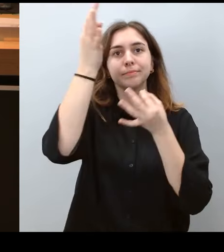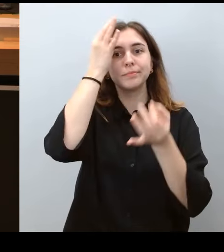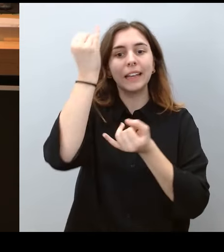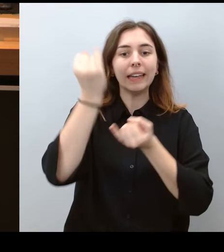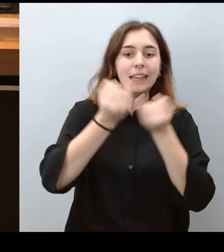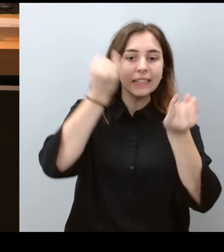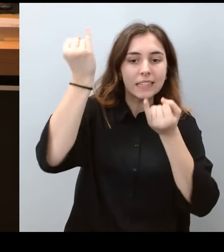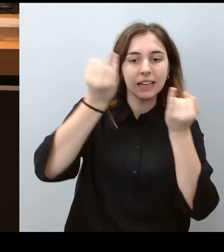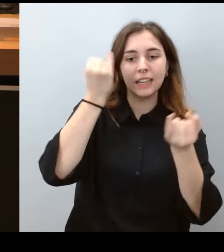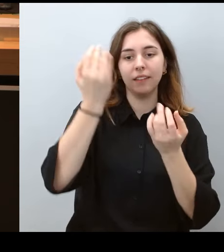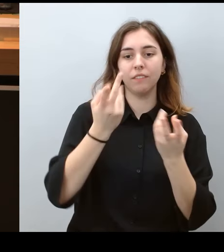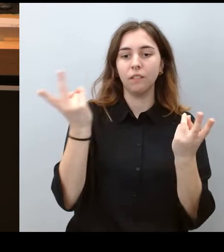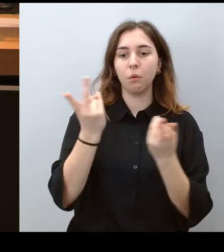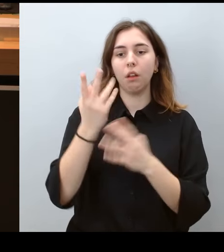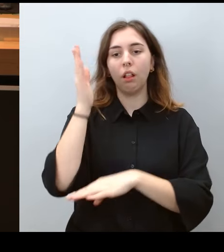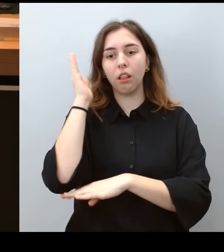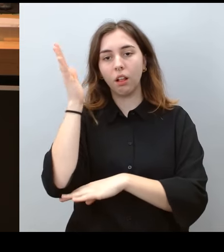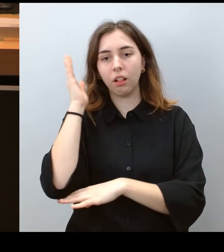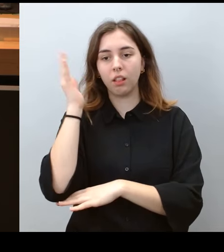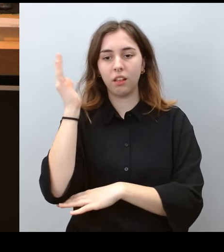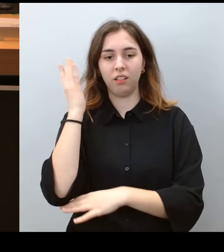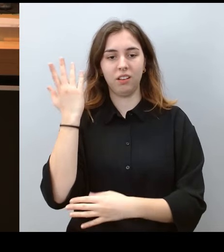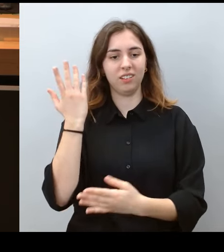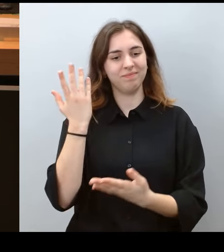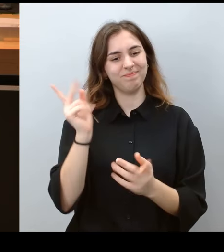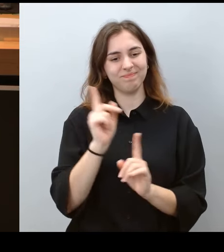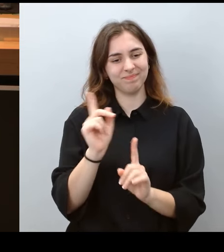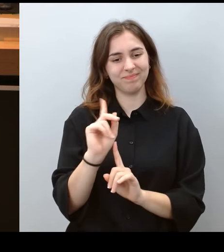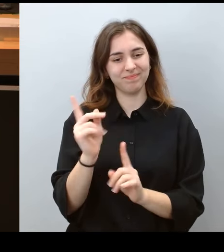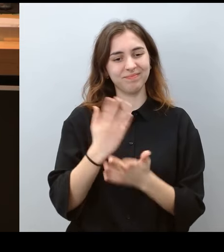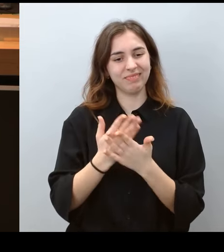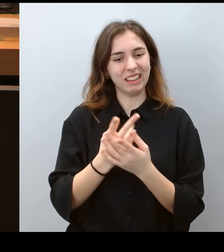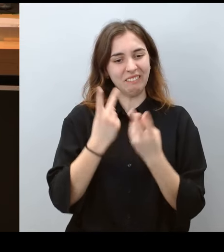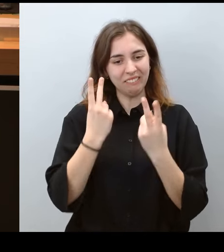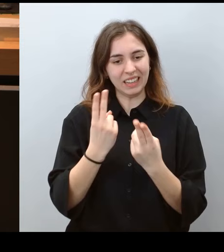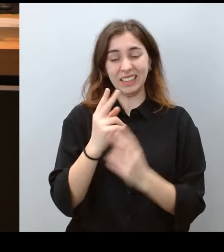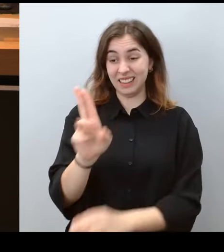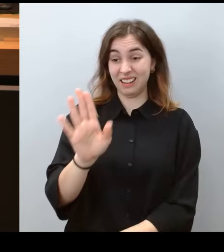erwarte ich, dass der Fehler durch Linke und auch durch Grüne klar